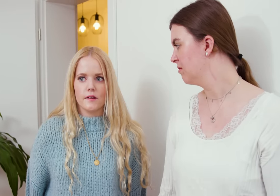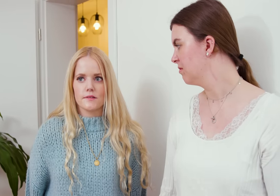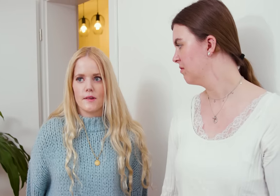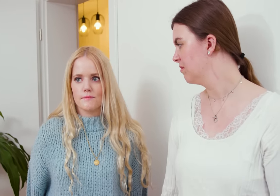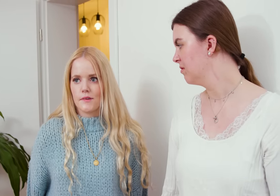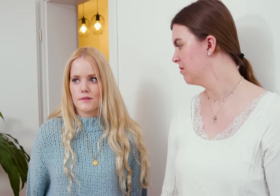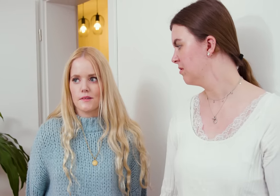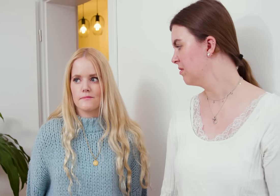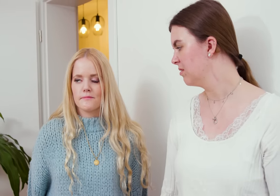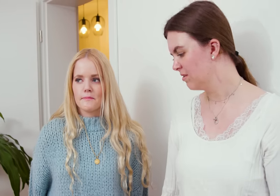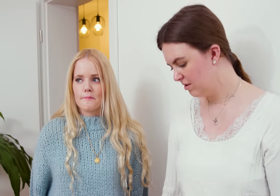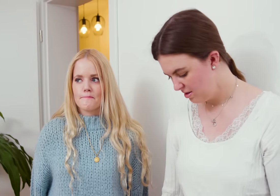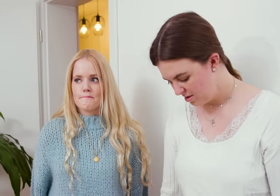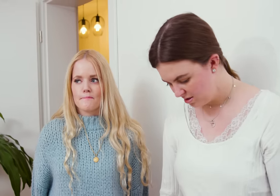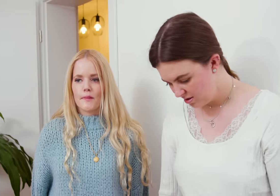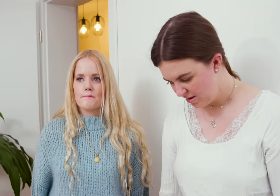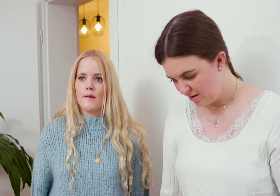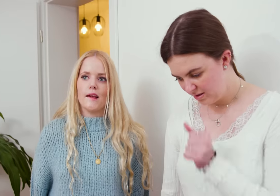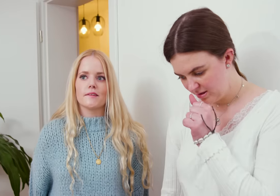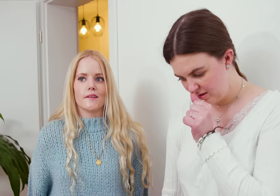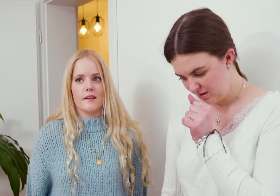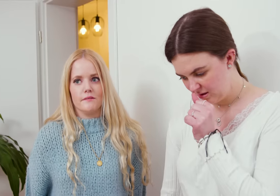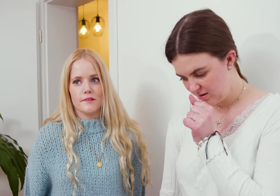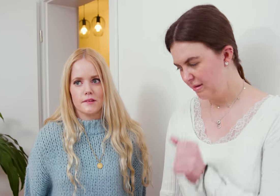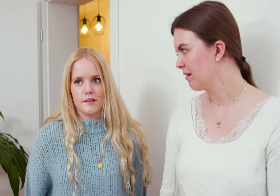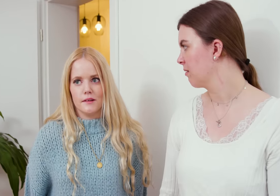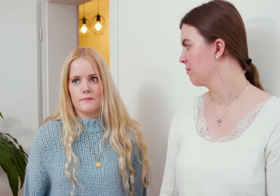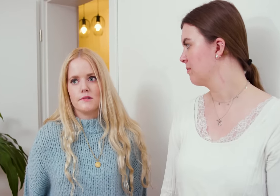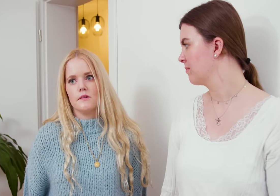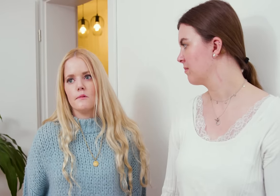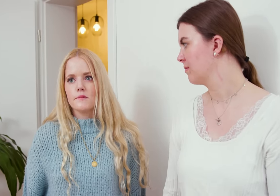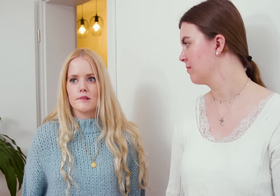vielleicht mit 'n bisschen mehr Zeit investieren, bisschen umdenken.